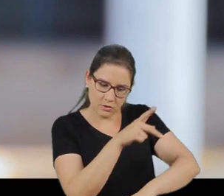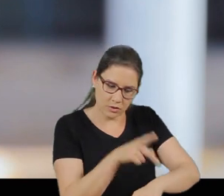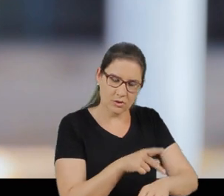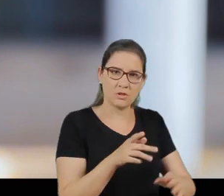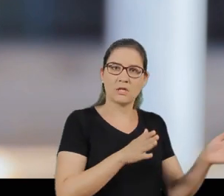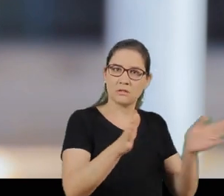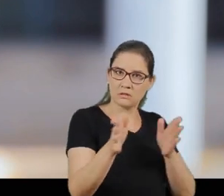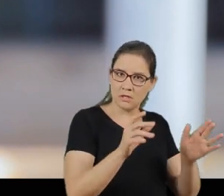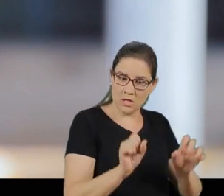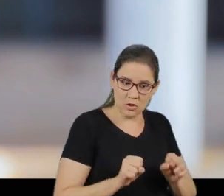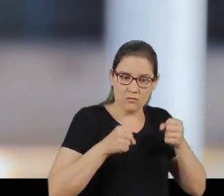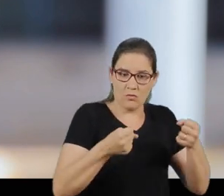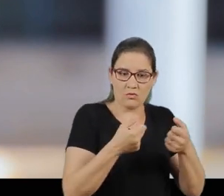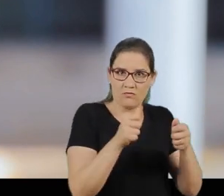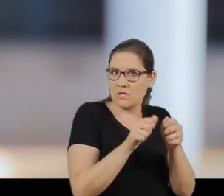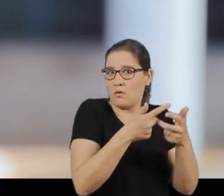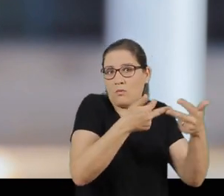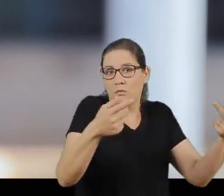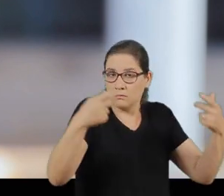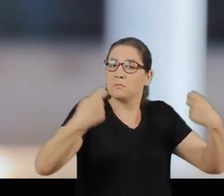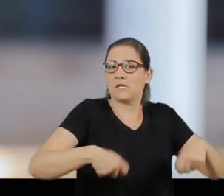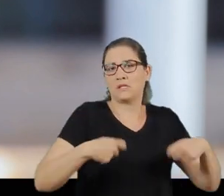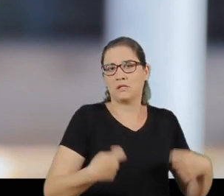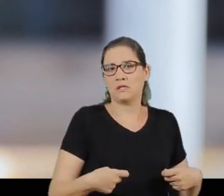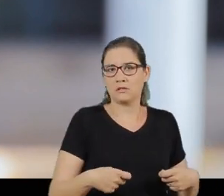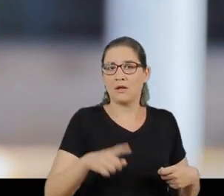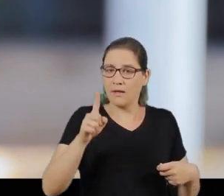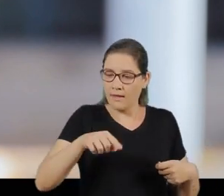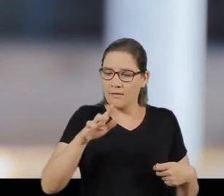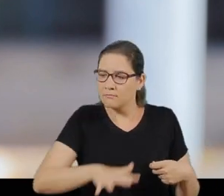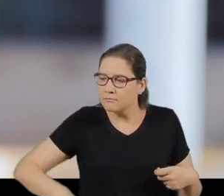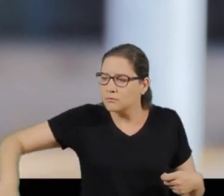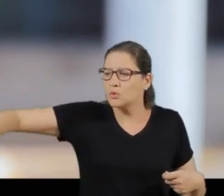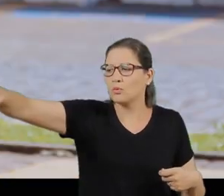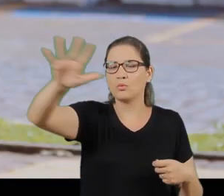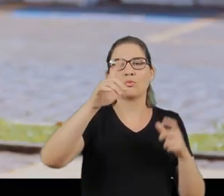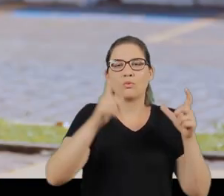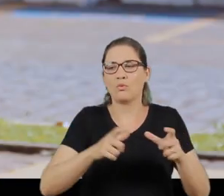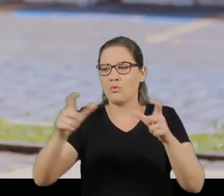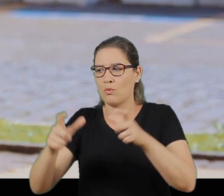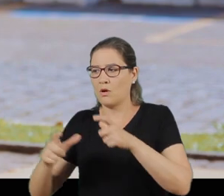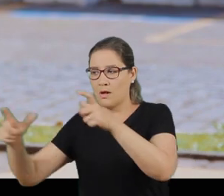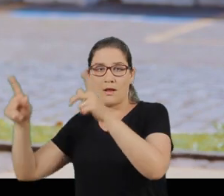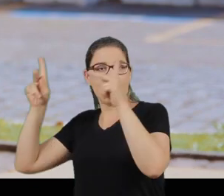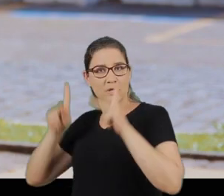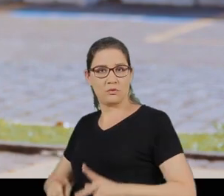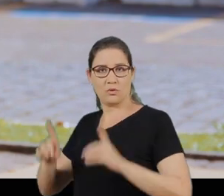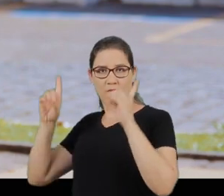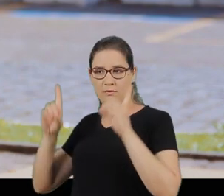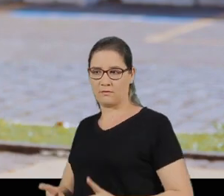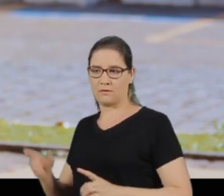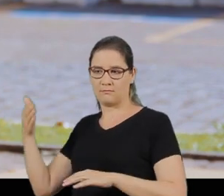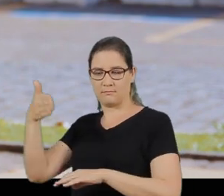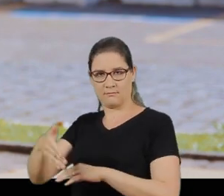os aspectos pedagógicos, atitudinais, que fazem parte de todo esse ambiente que